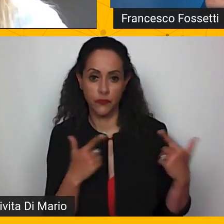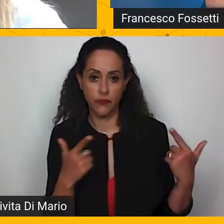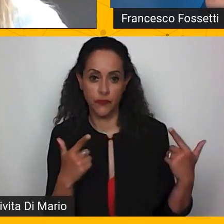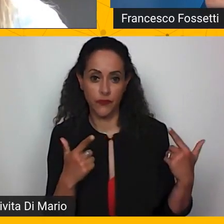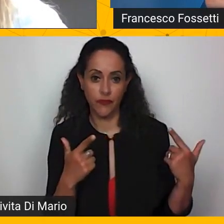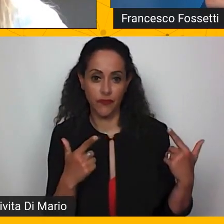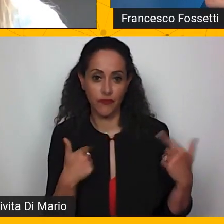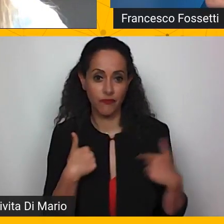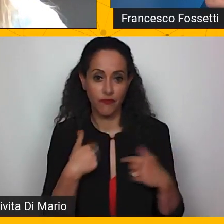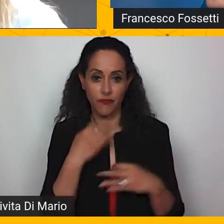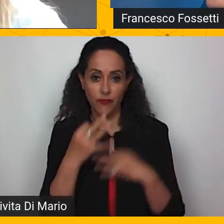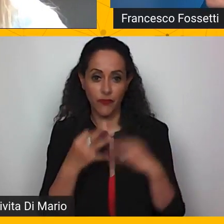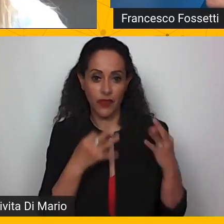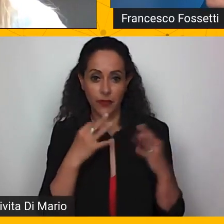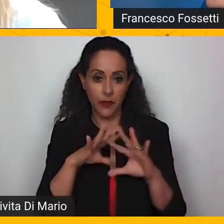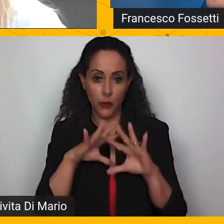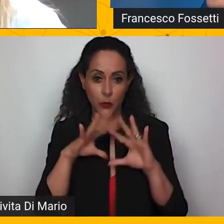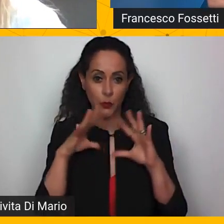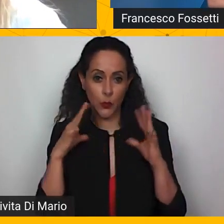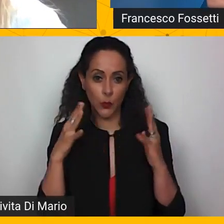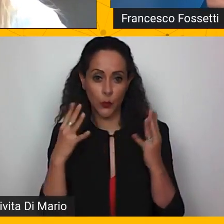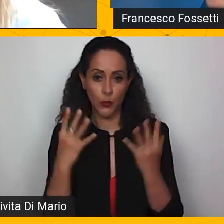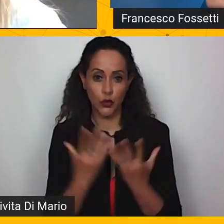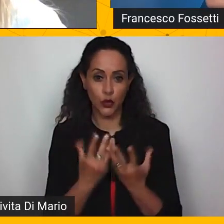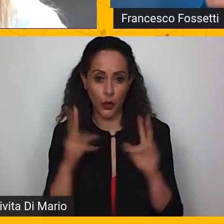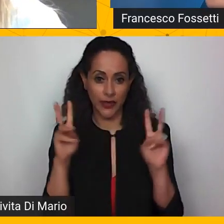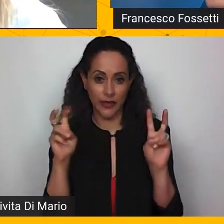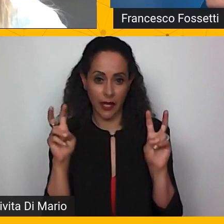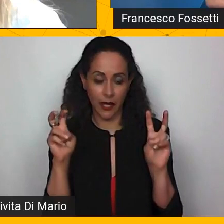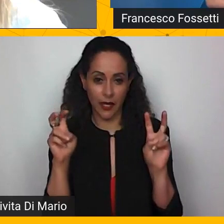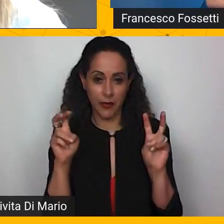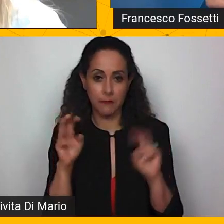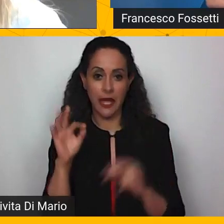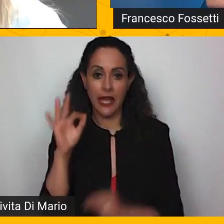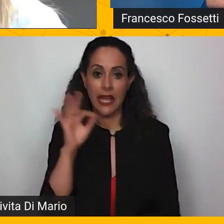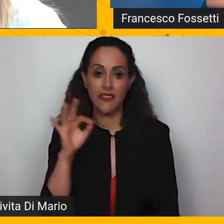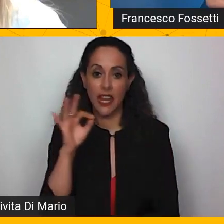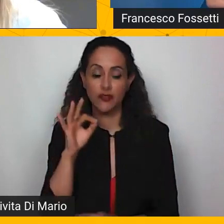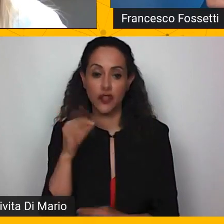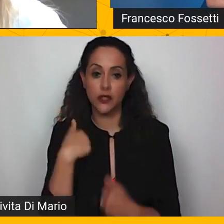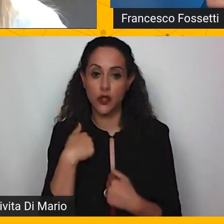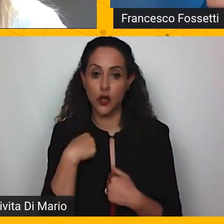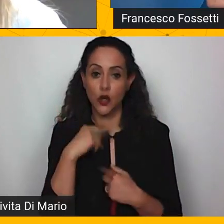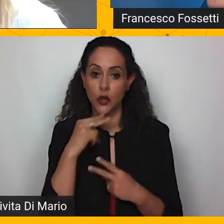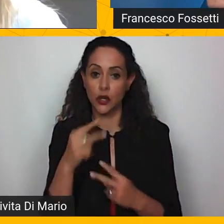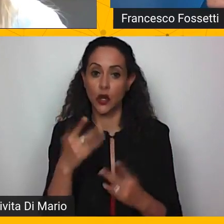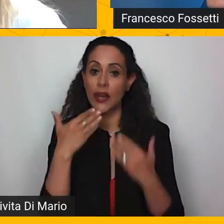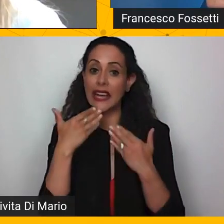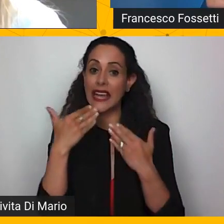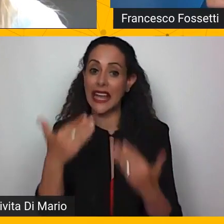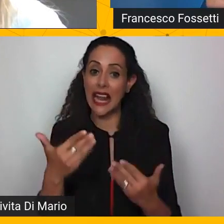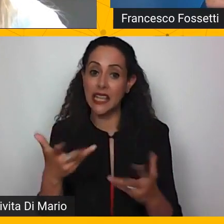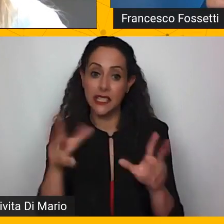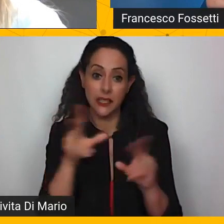probabilmente abbiamo esaurito il tema eh Francesco io ti